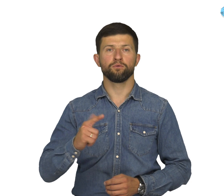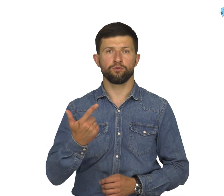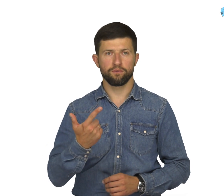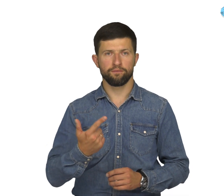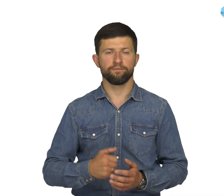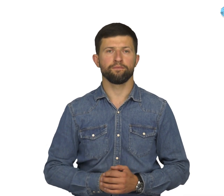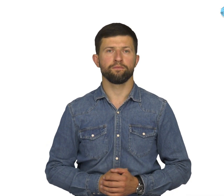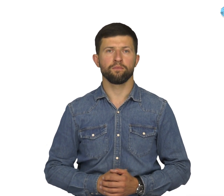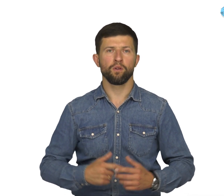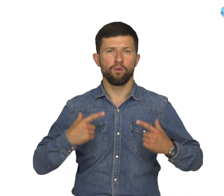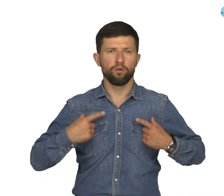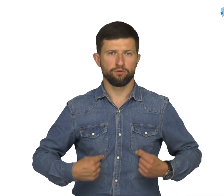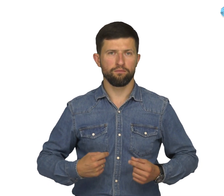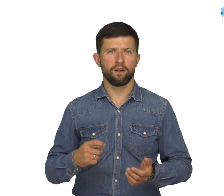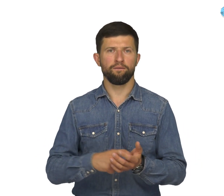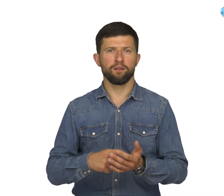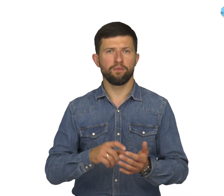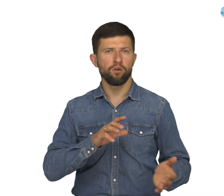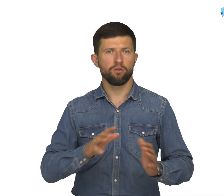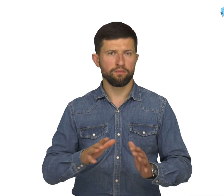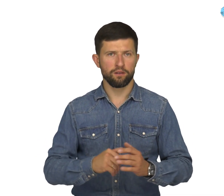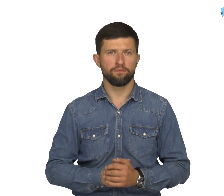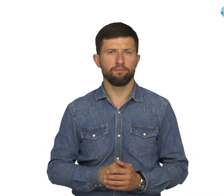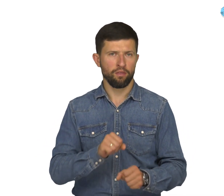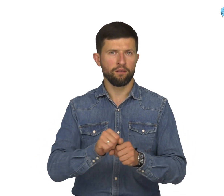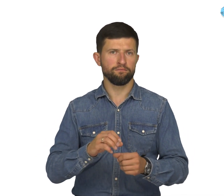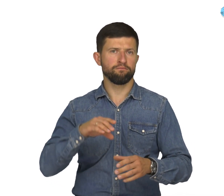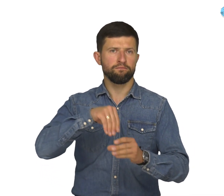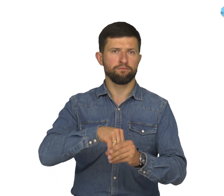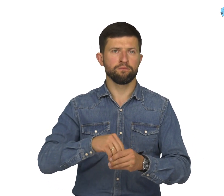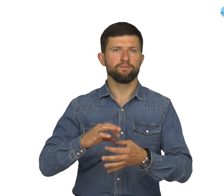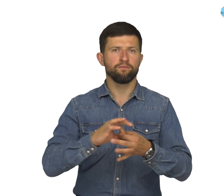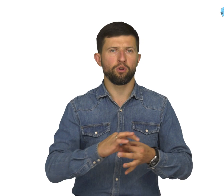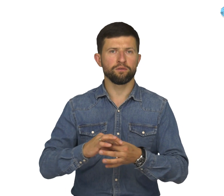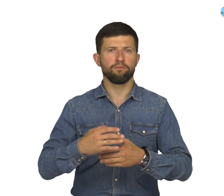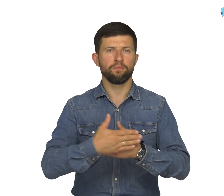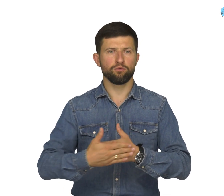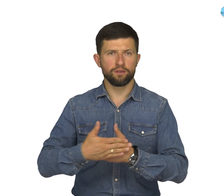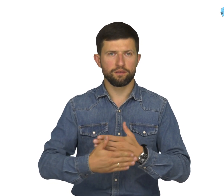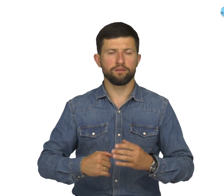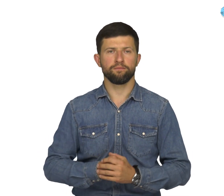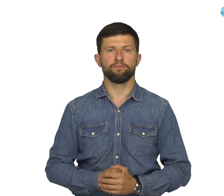2) osoba wymagająca opieki: a) pozostaje w związku małżeńskim,